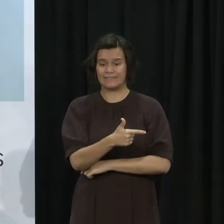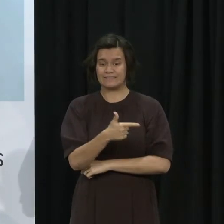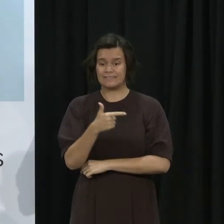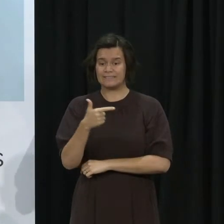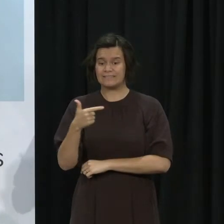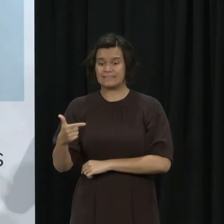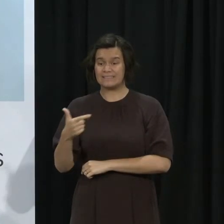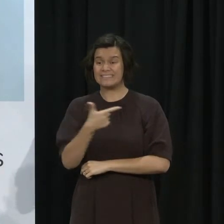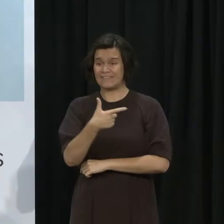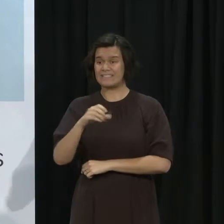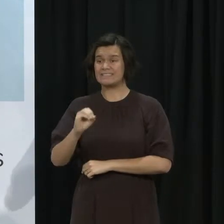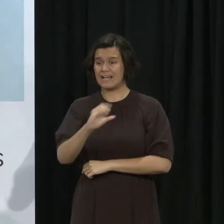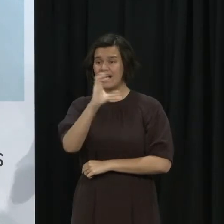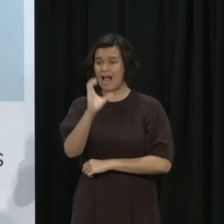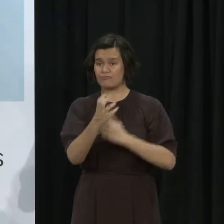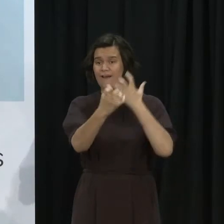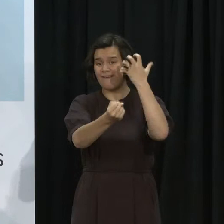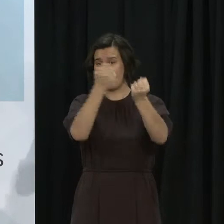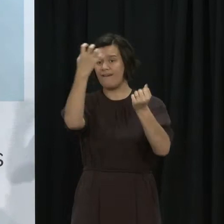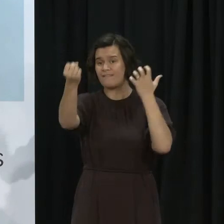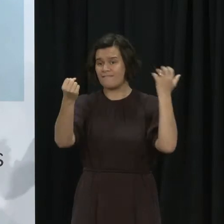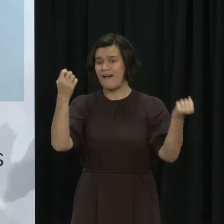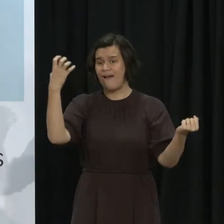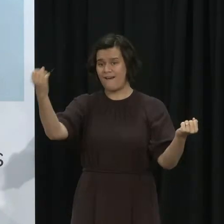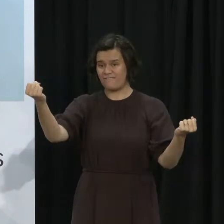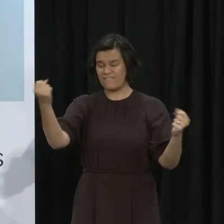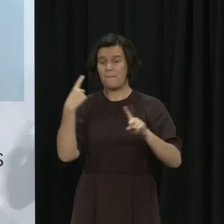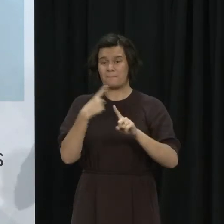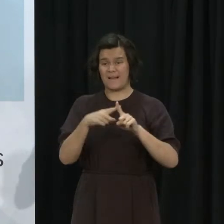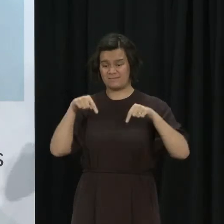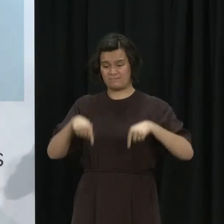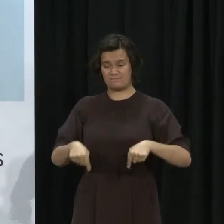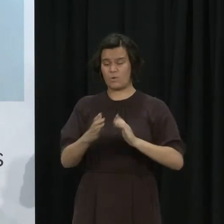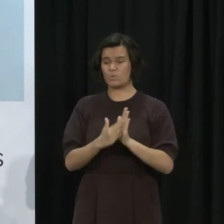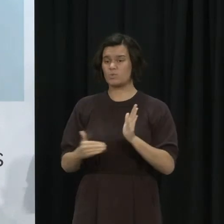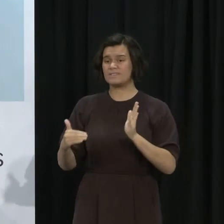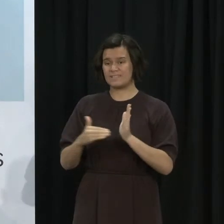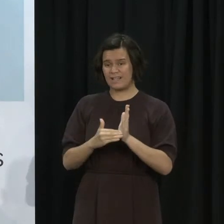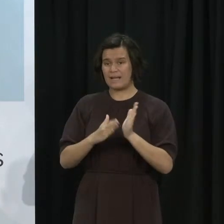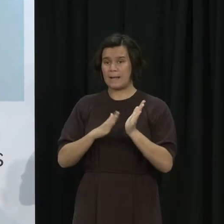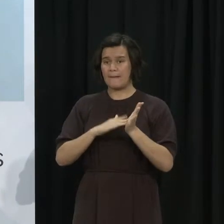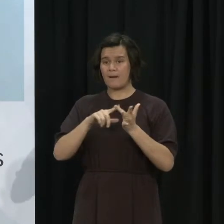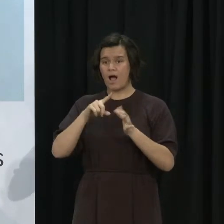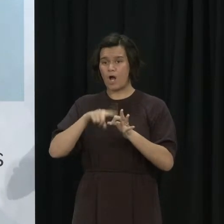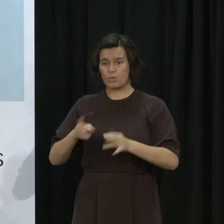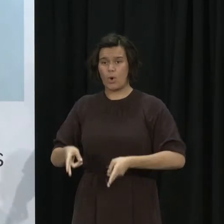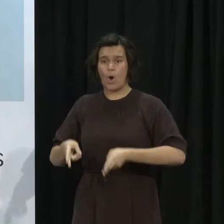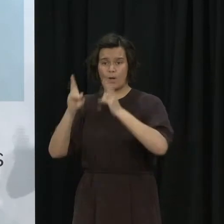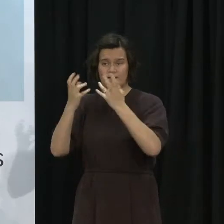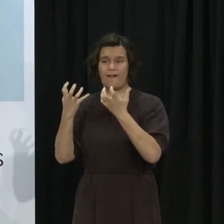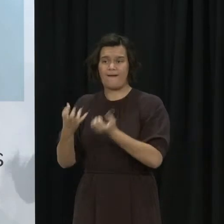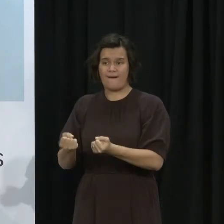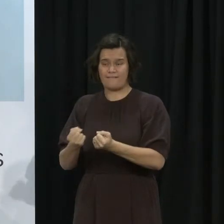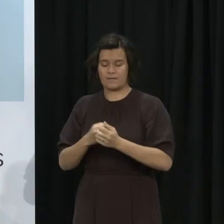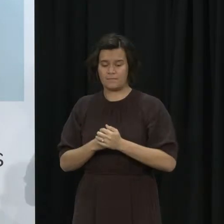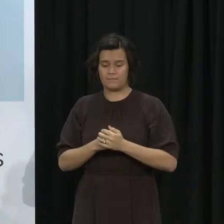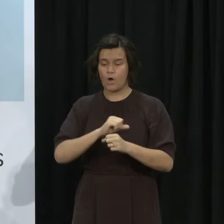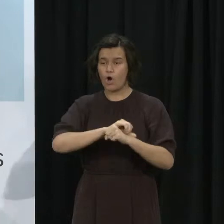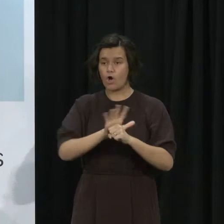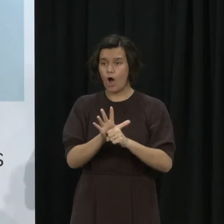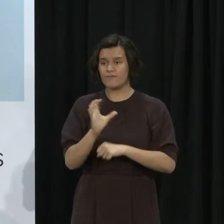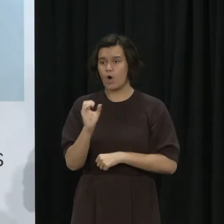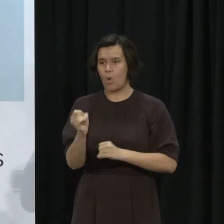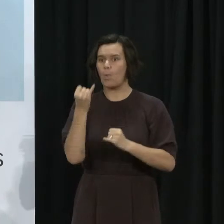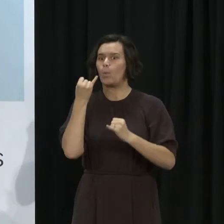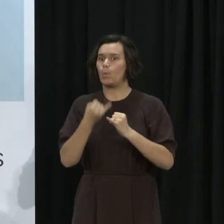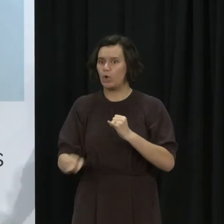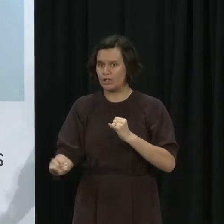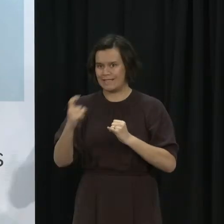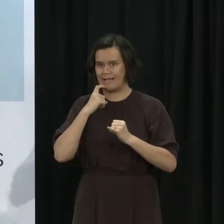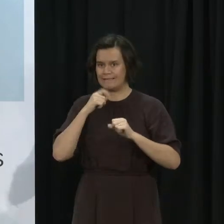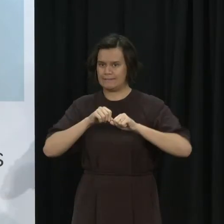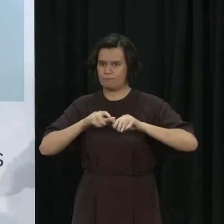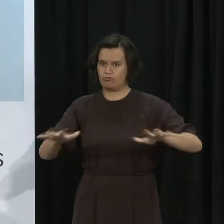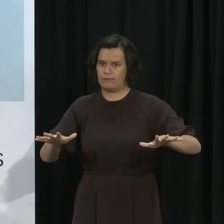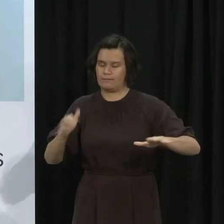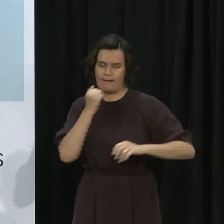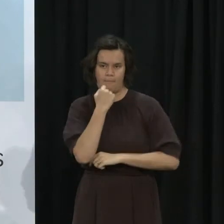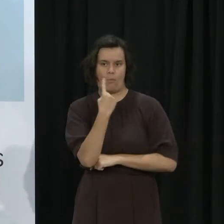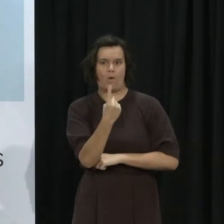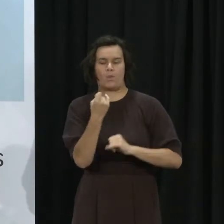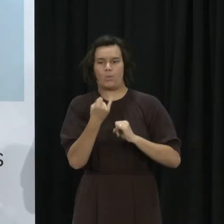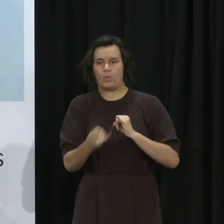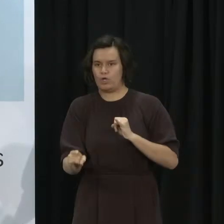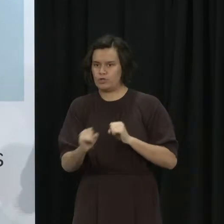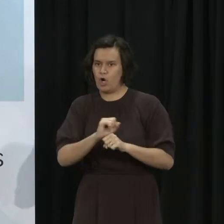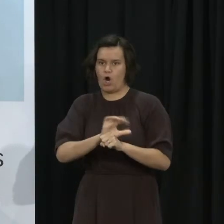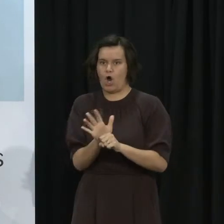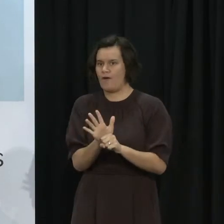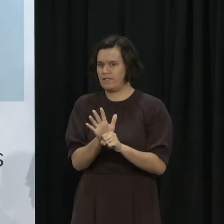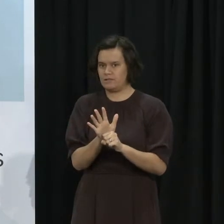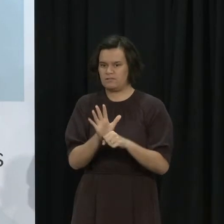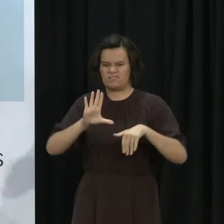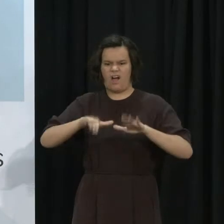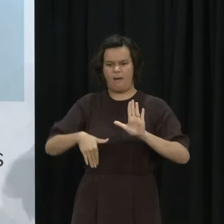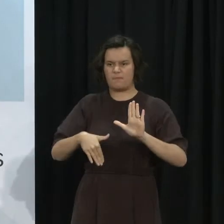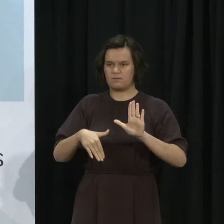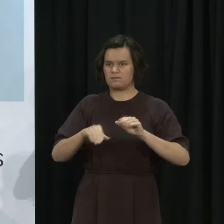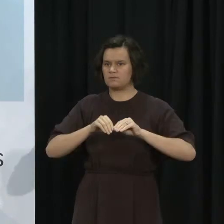po. Neke atu i te 70 nga whenua